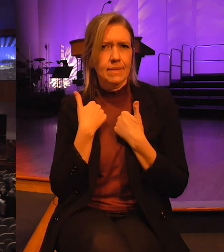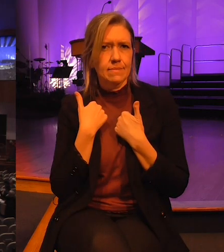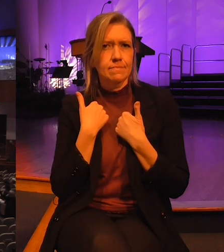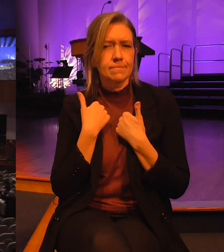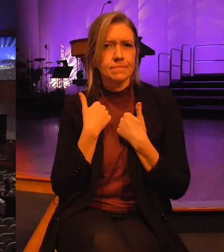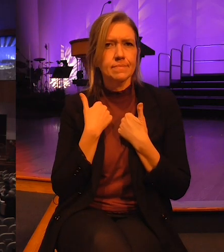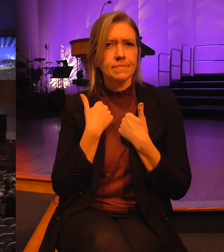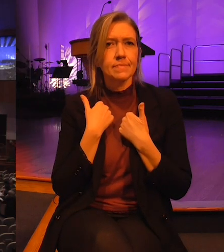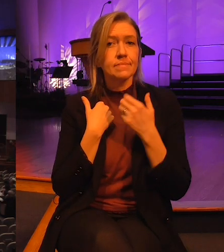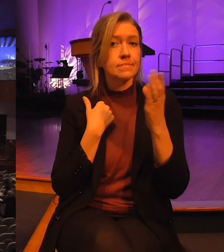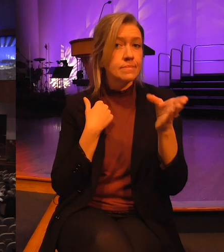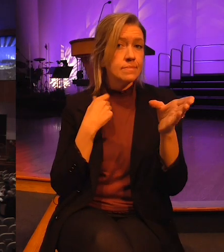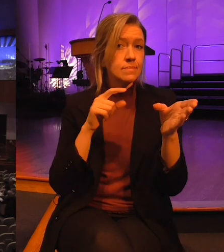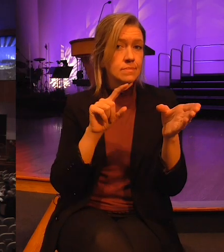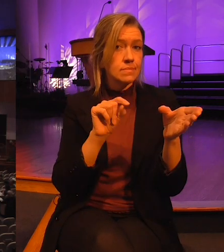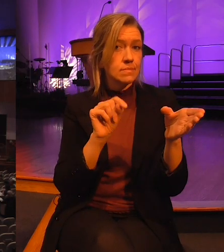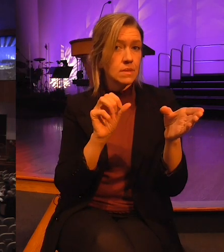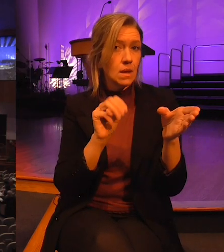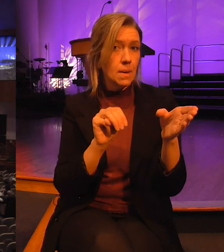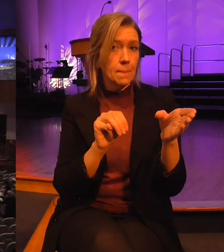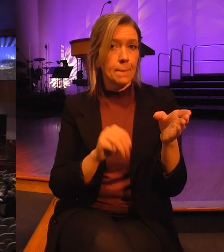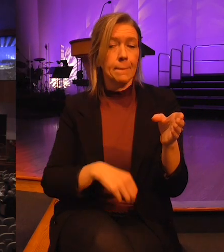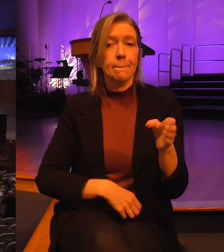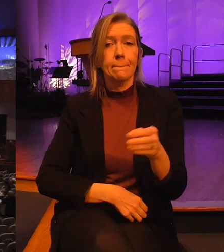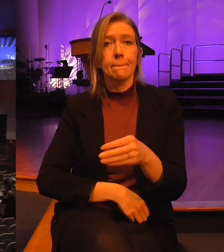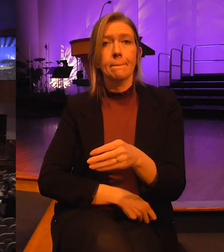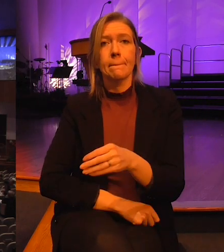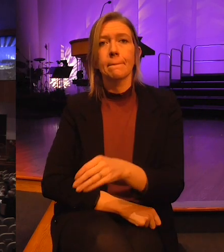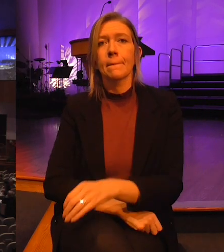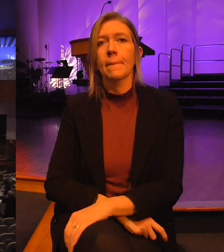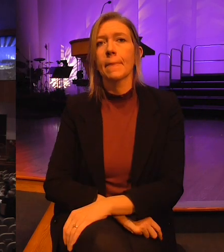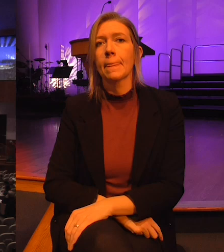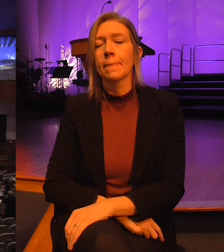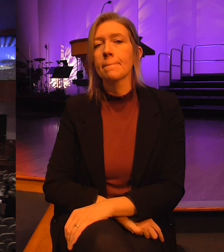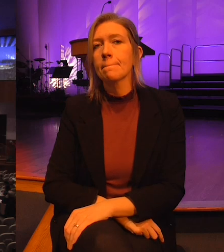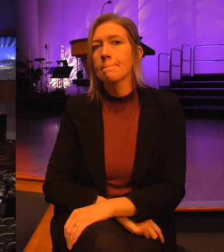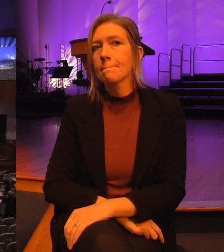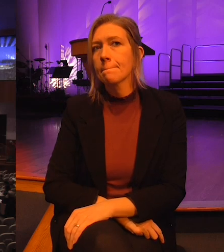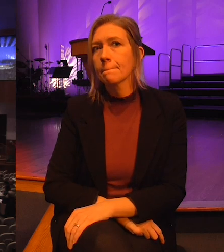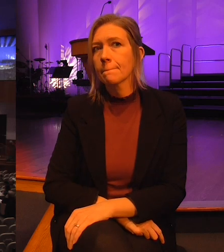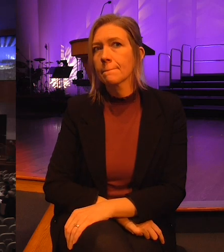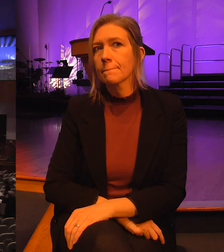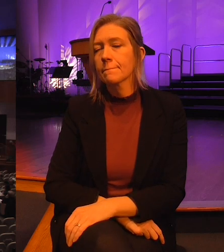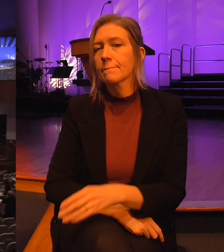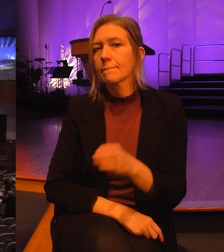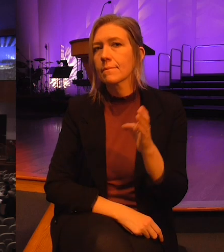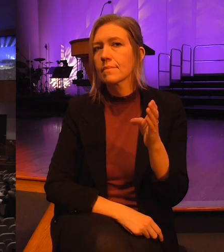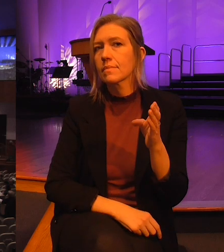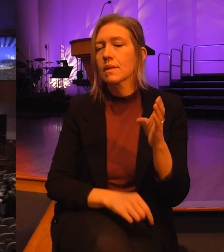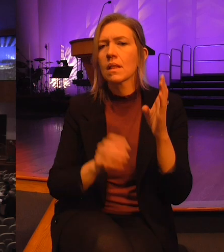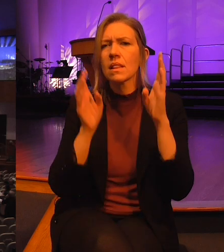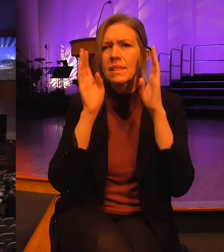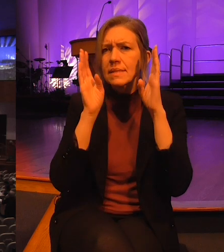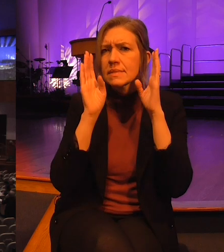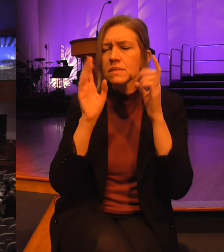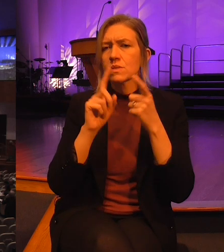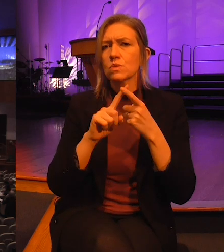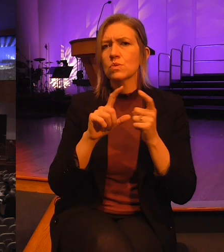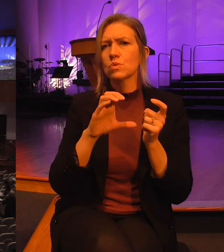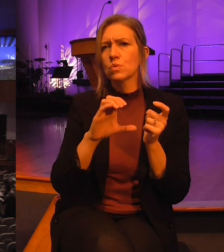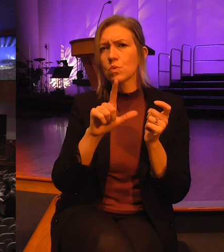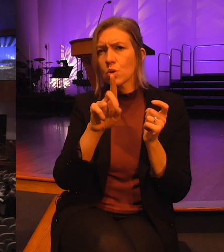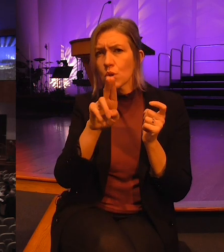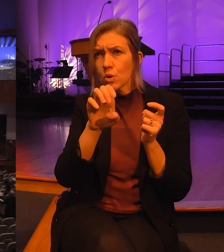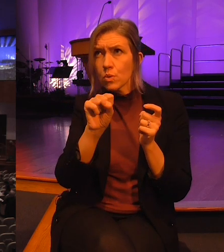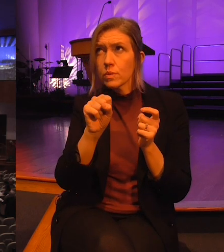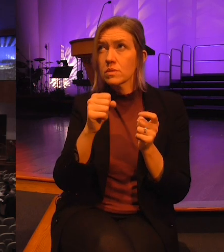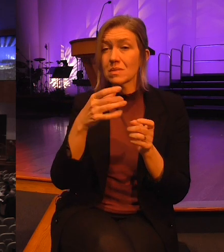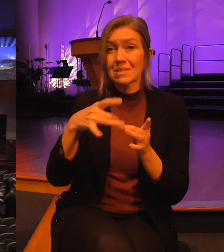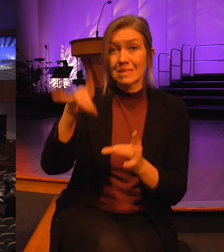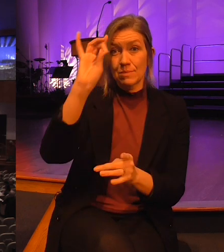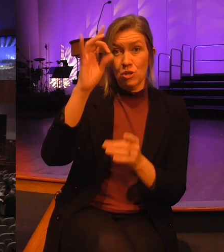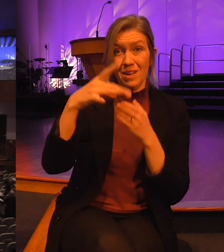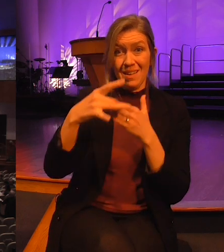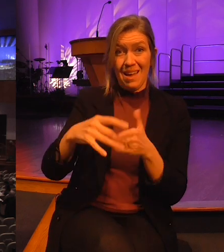Tom escuchando las pistas su espíritu la guía lo envía todos los días